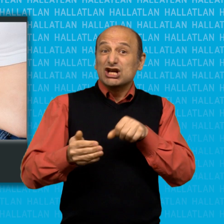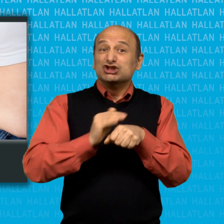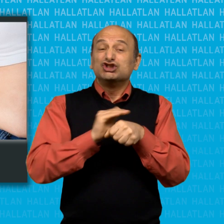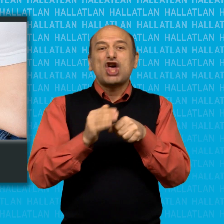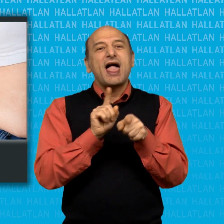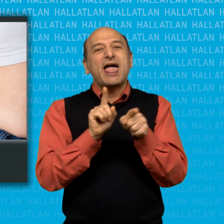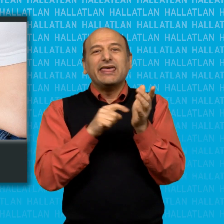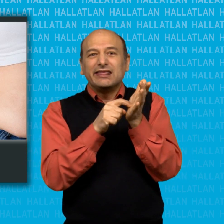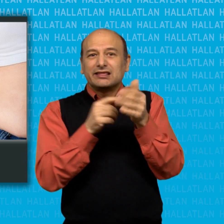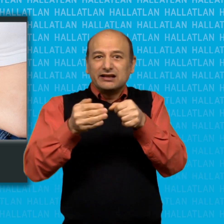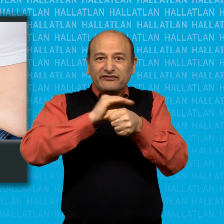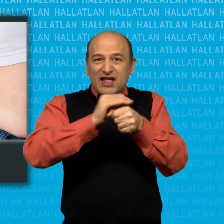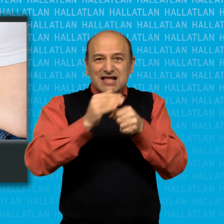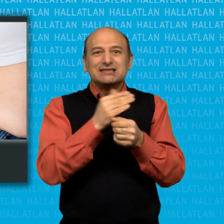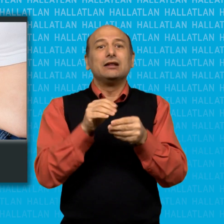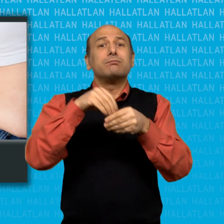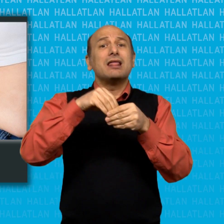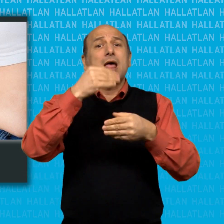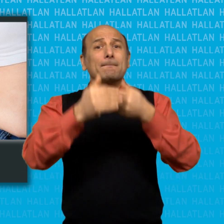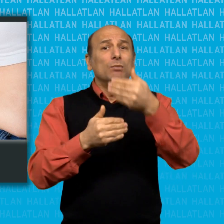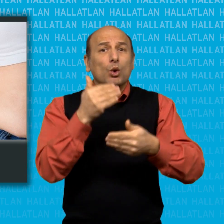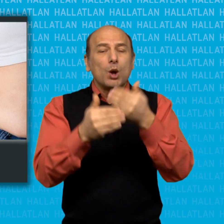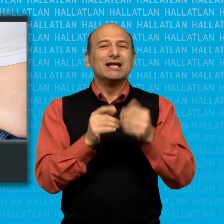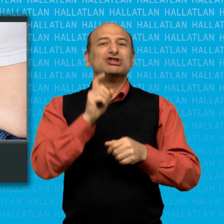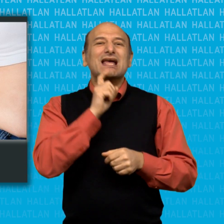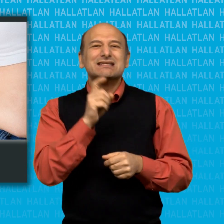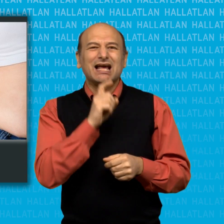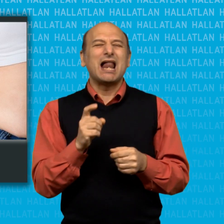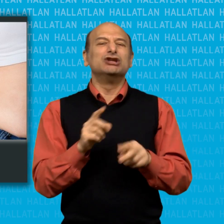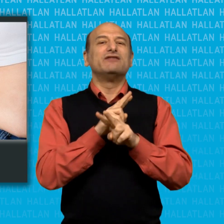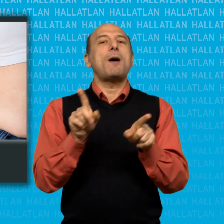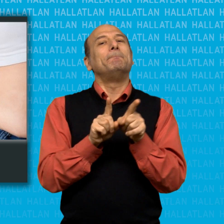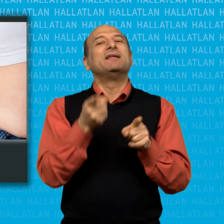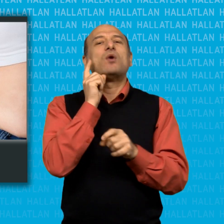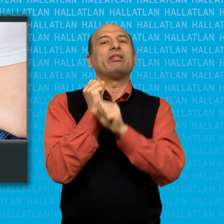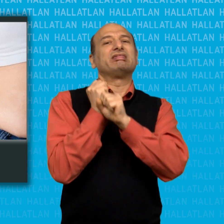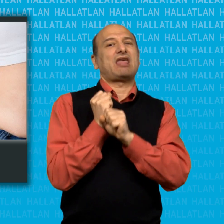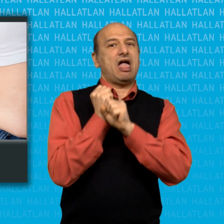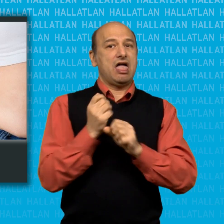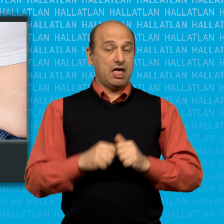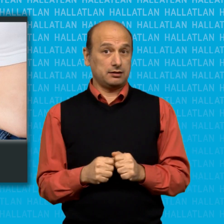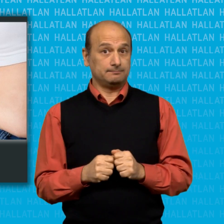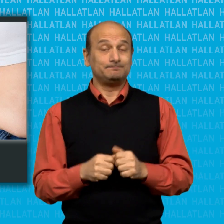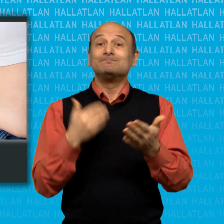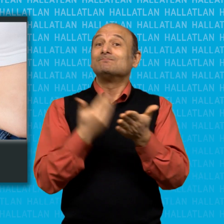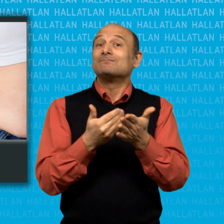és amely többletterhet róhat a sejtműködésre, a sejtek receptoraira.